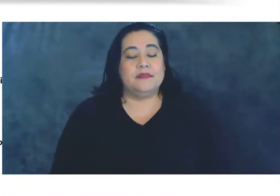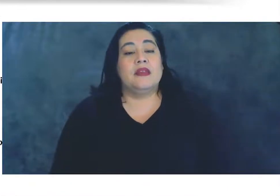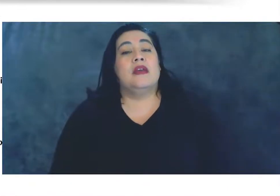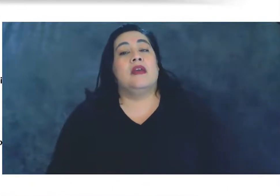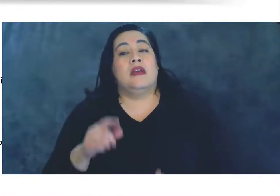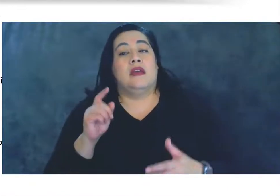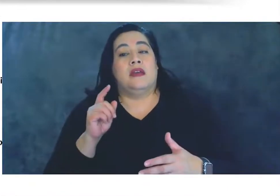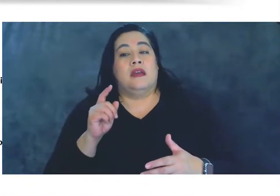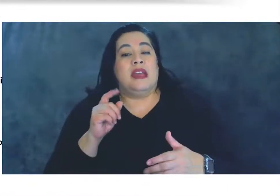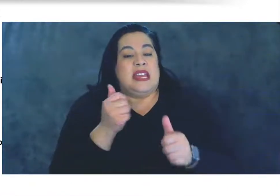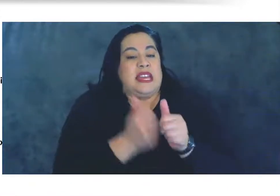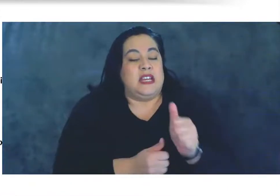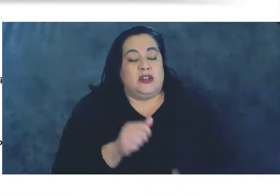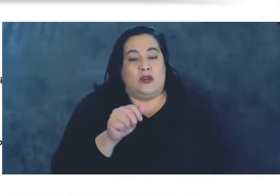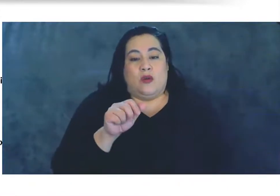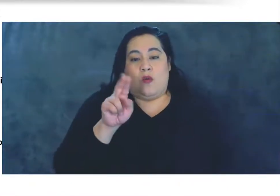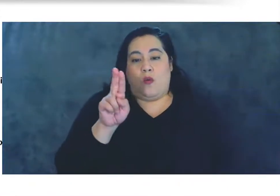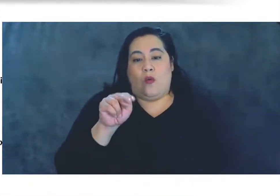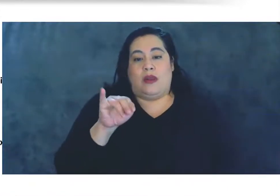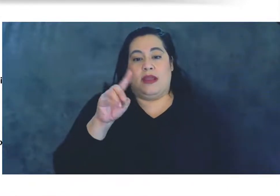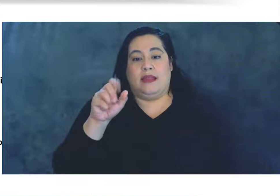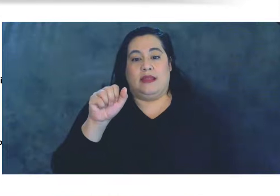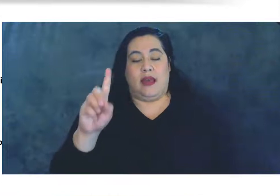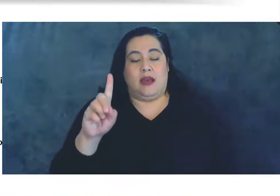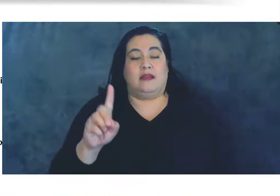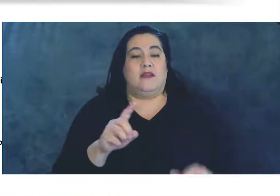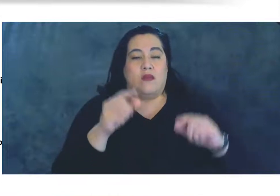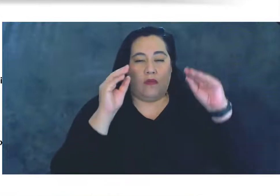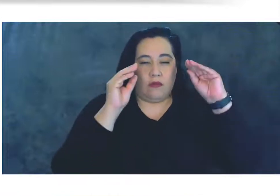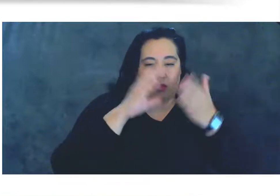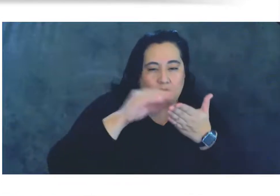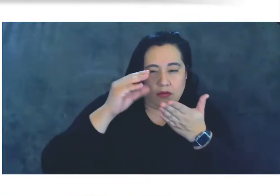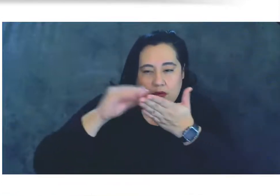Las unidades de aprendizaje suman 68 horas.